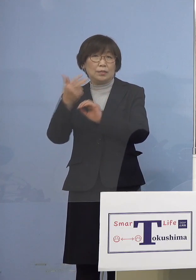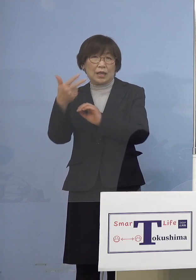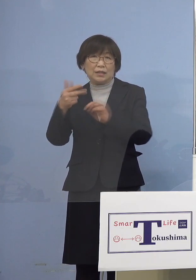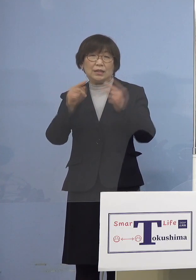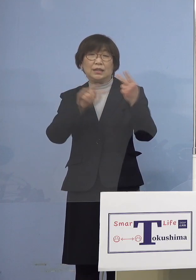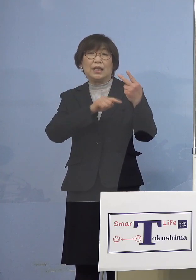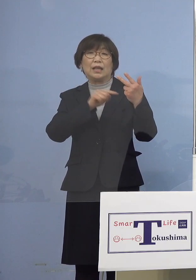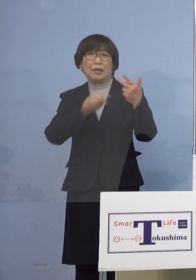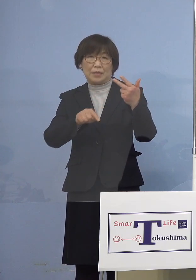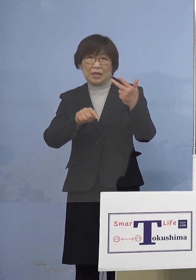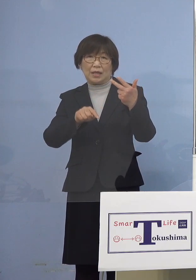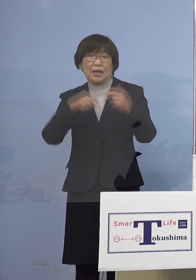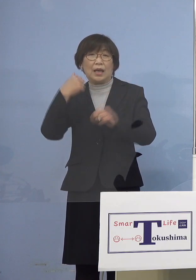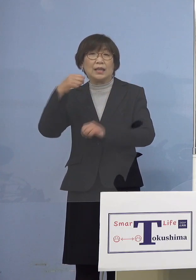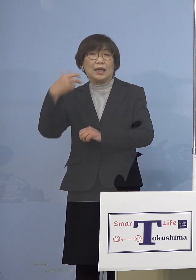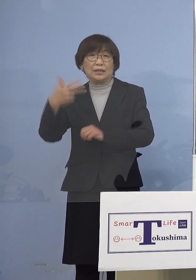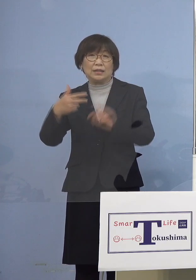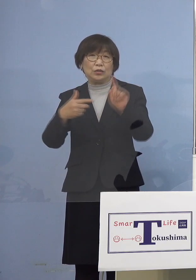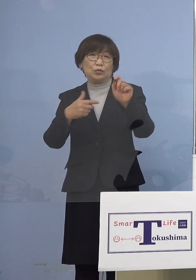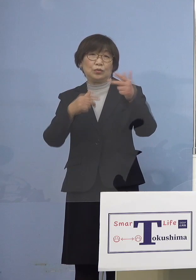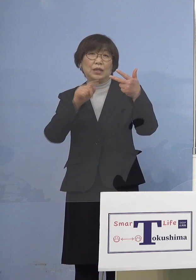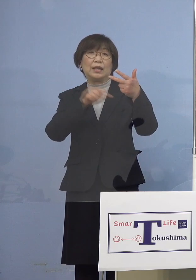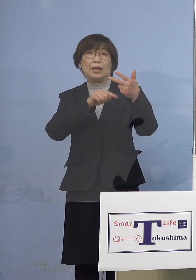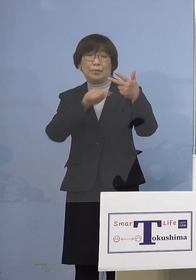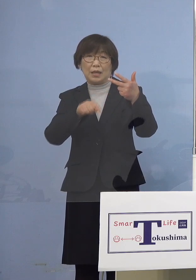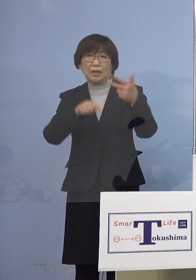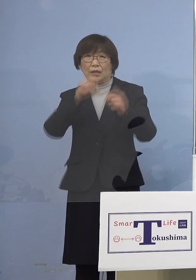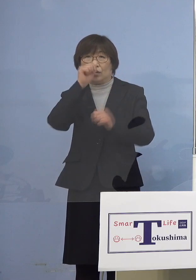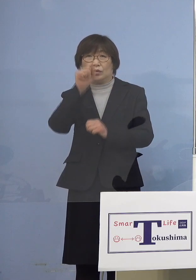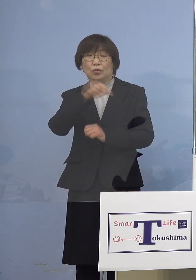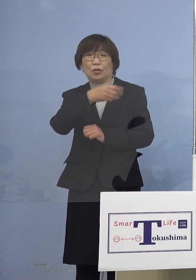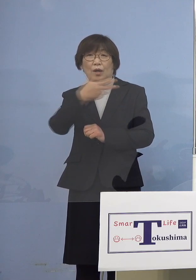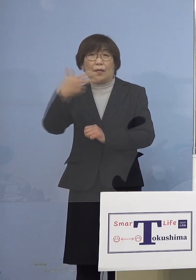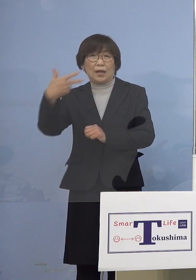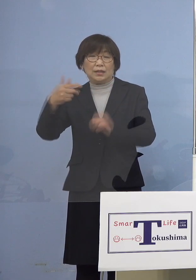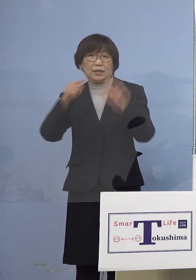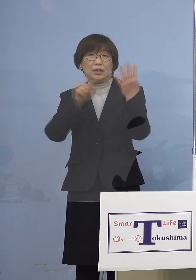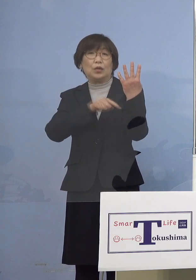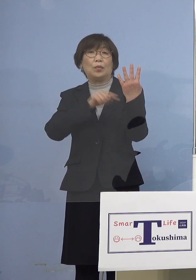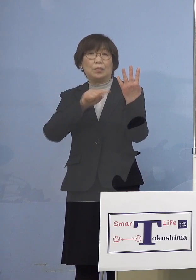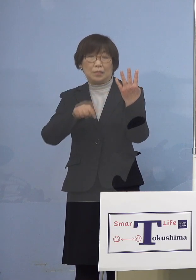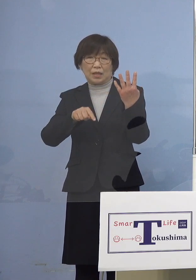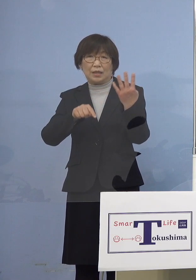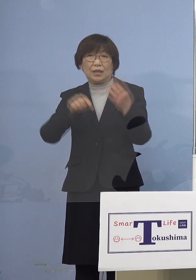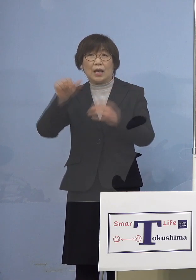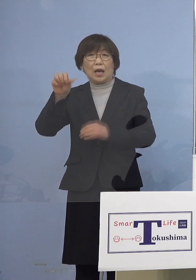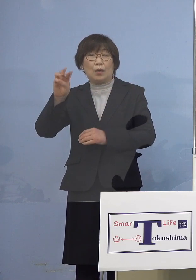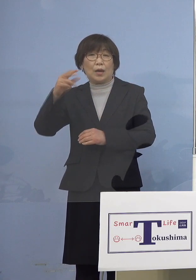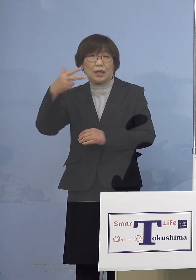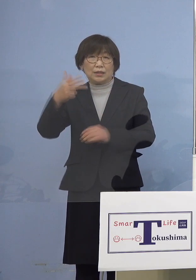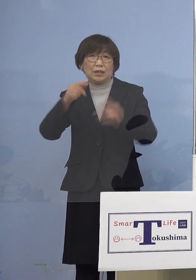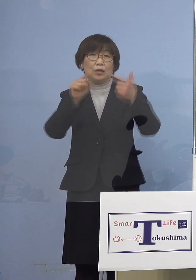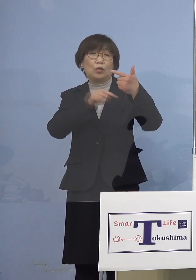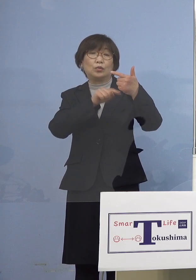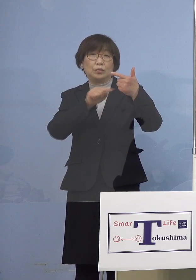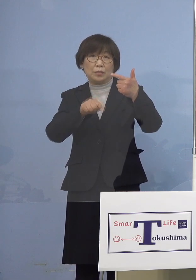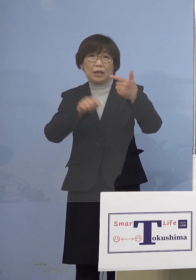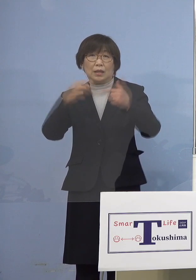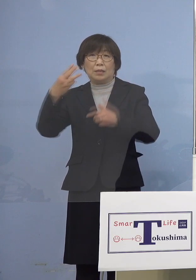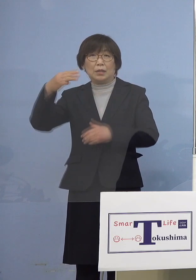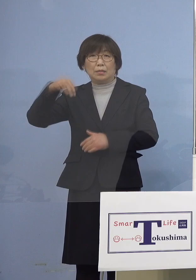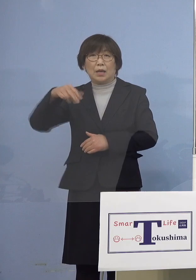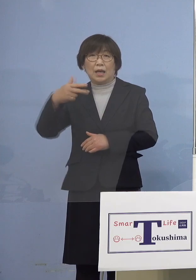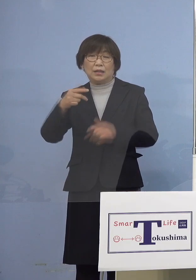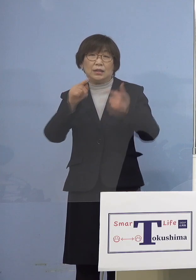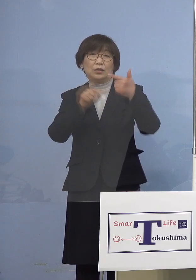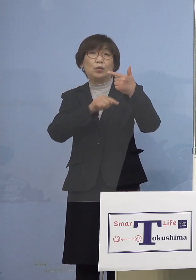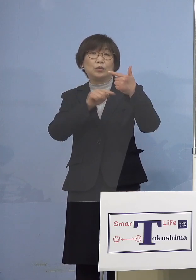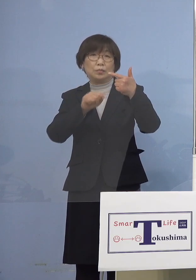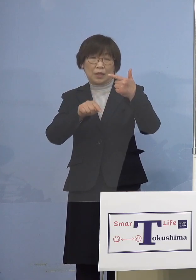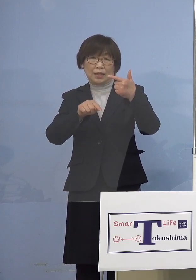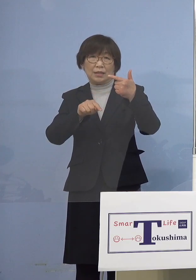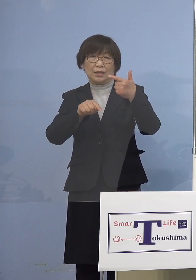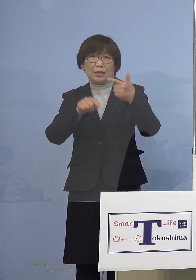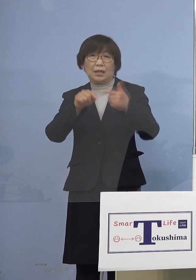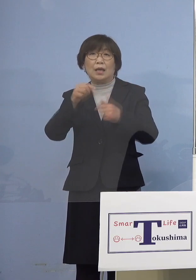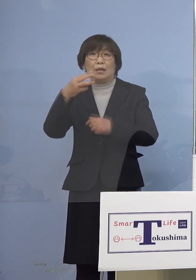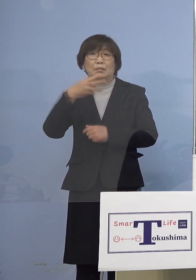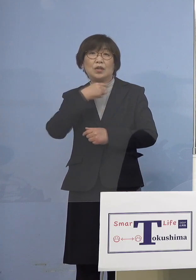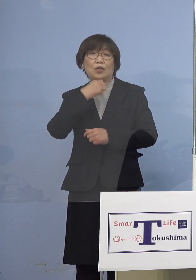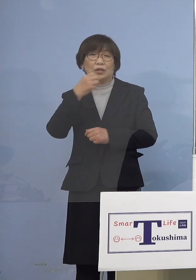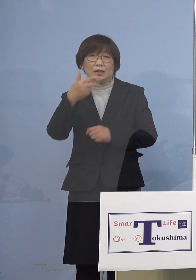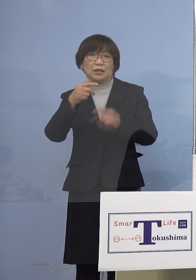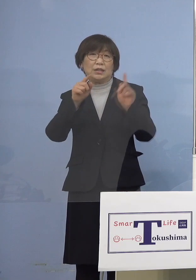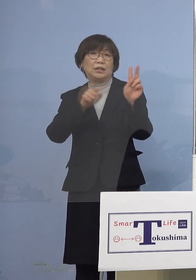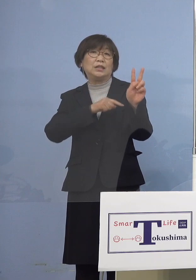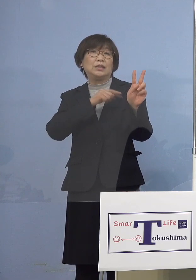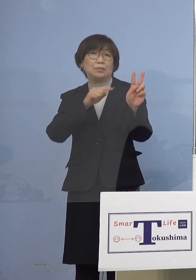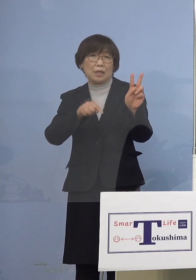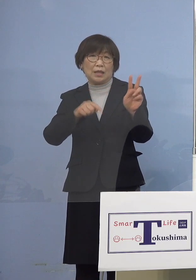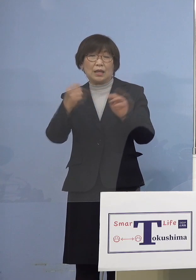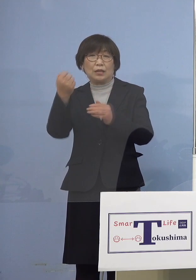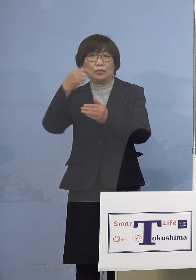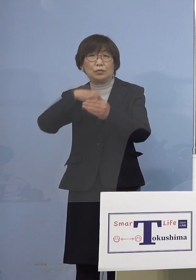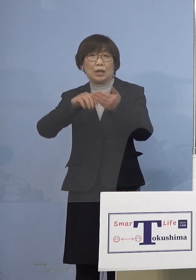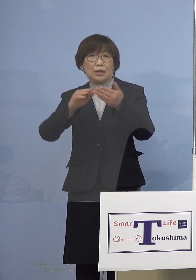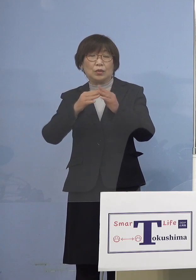阿南市17名、吉野川市4名、阿波市6名 美馬市6名、三好市2名、勝浦町2名